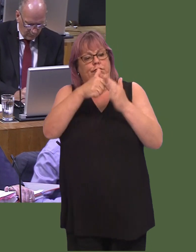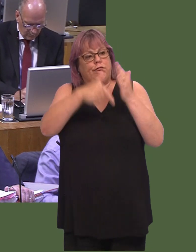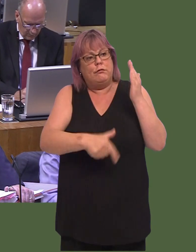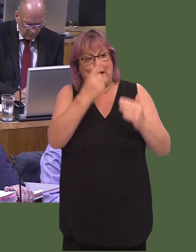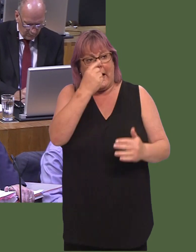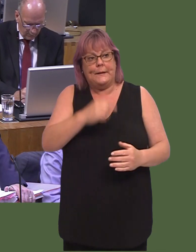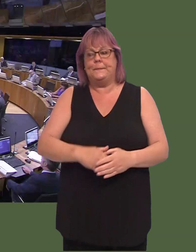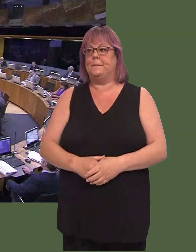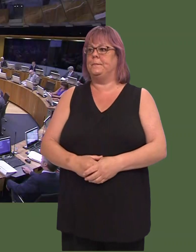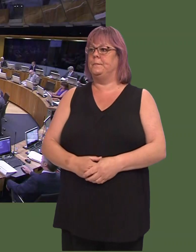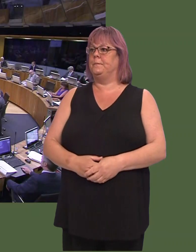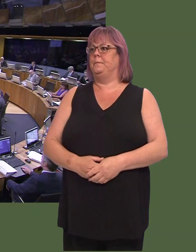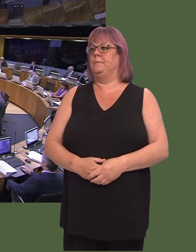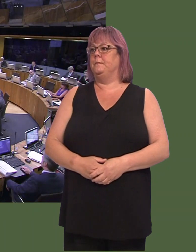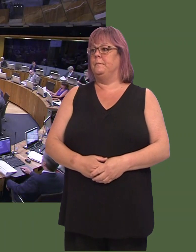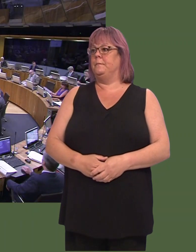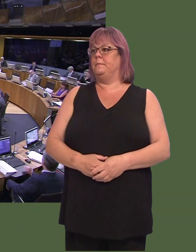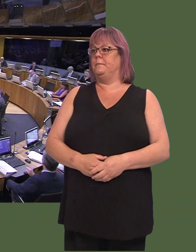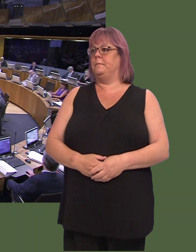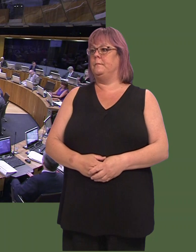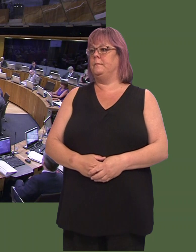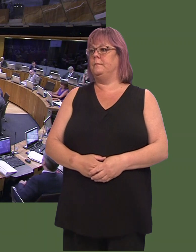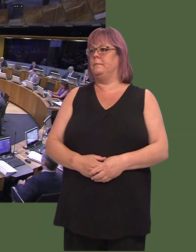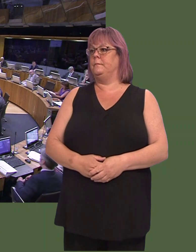in greater depth at that point.